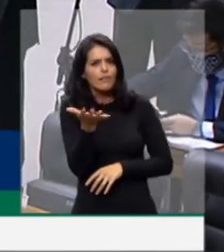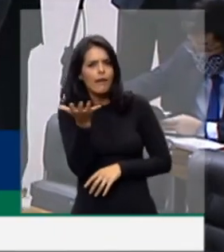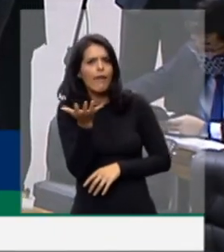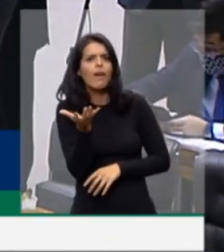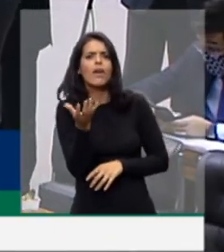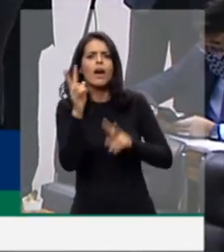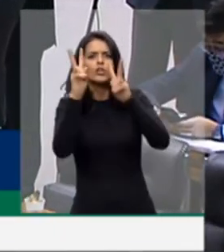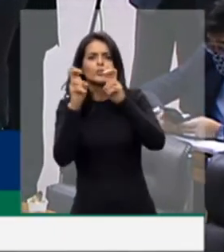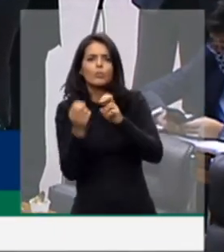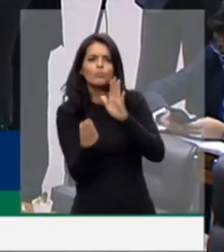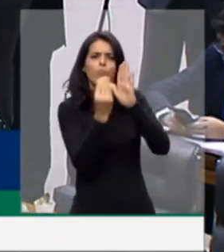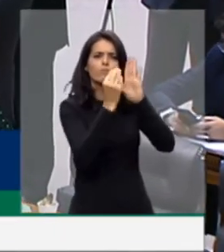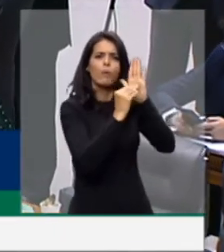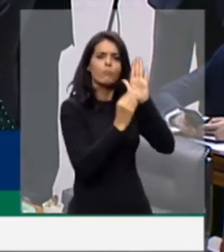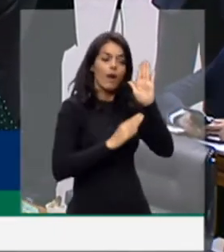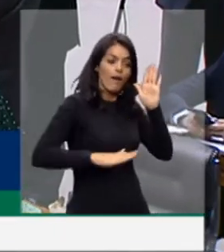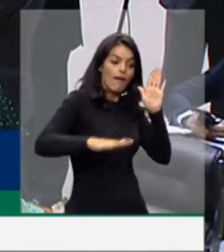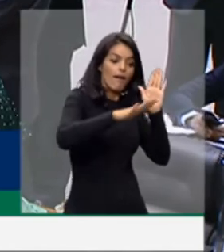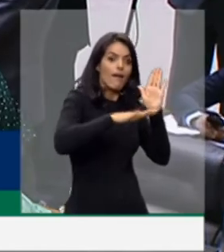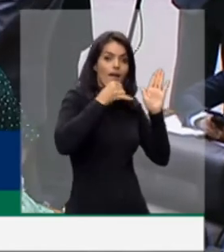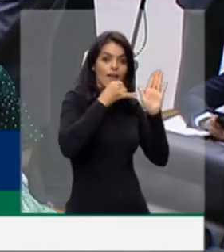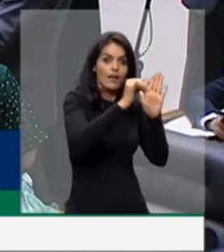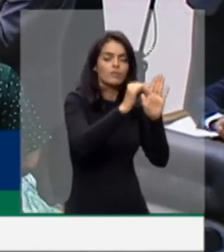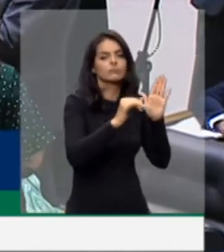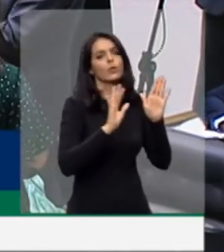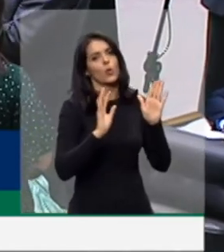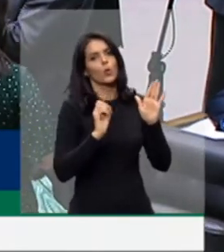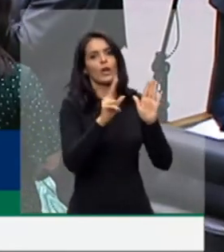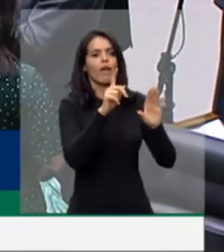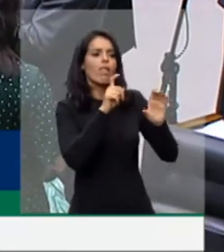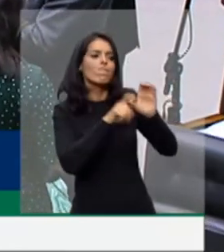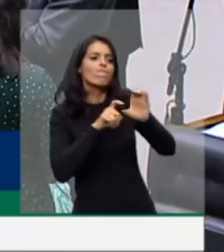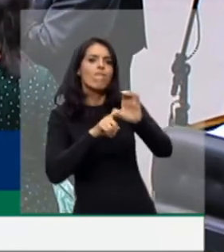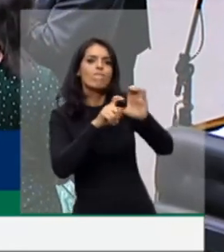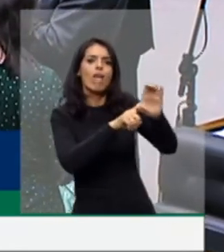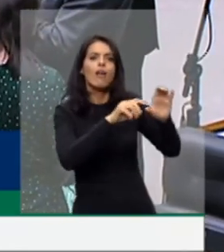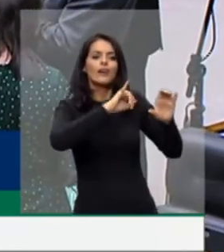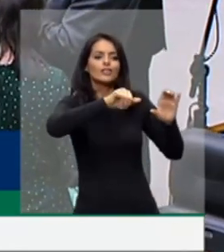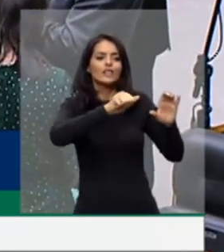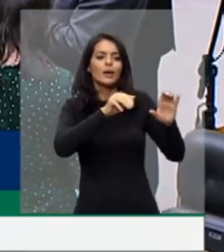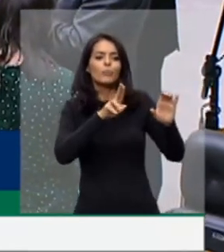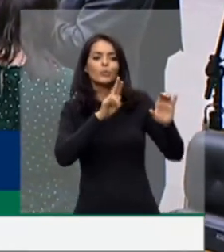DEPUTADAS . -- COMO TRATA DO SETOR ELÉTRICO, AINDA TEM DEPUTADO QUERENDO COLOCAR OUTRAS COISAS TAMBÉM RELATIVAS AO SETOR